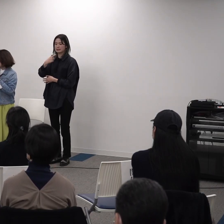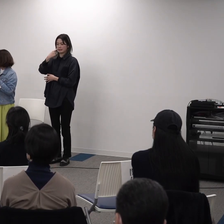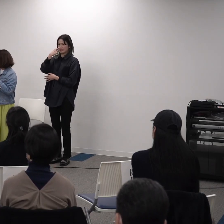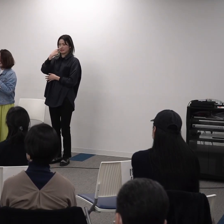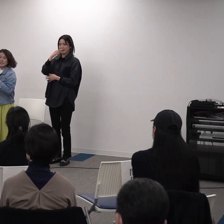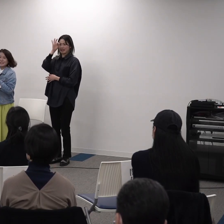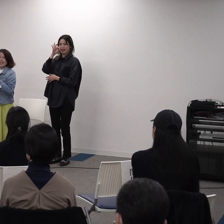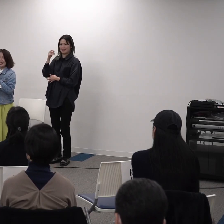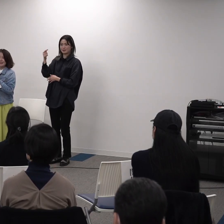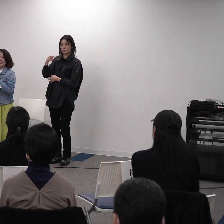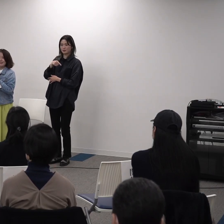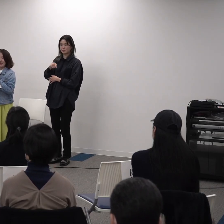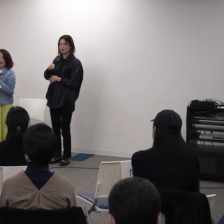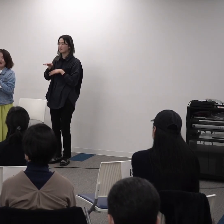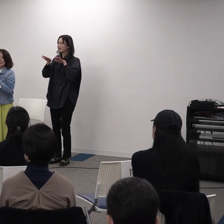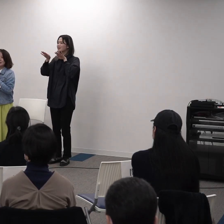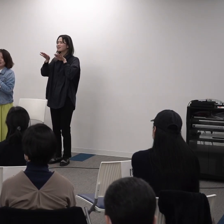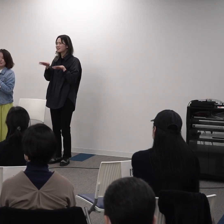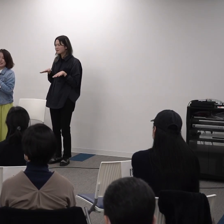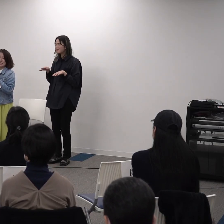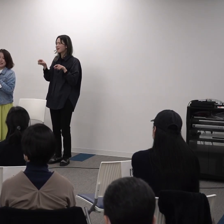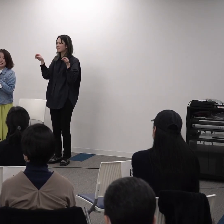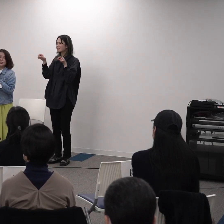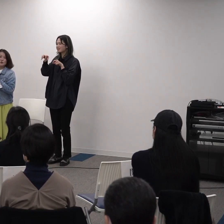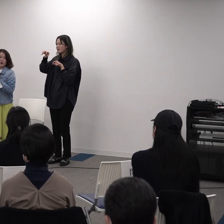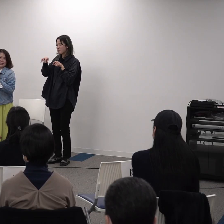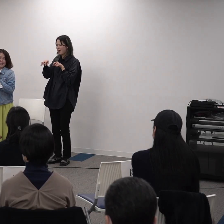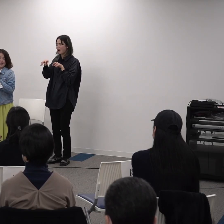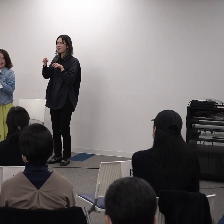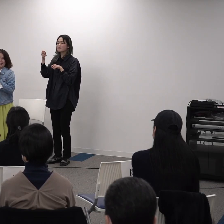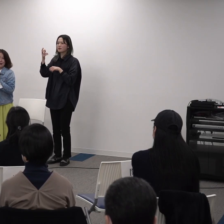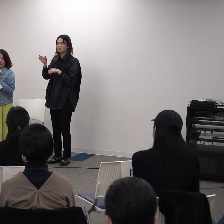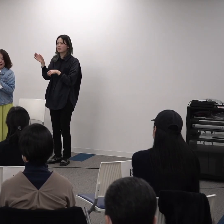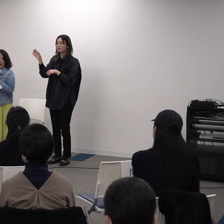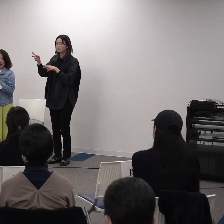今は見える位置で鳴っていてセット してたった20秒しか経っていないので